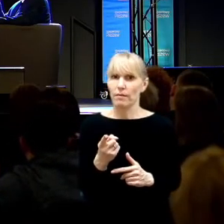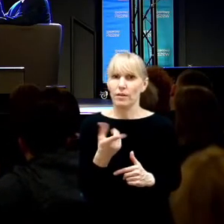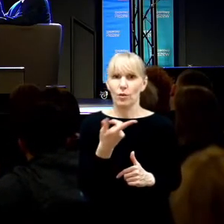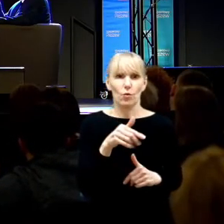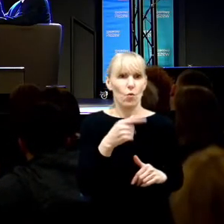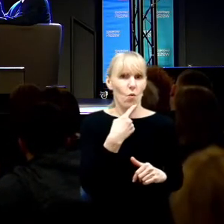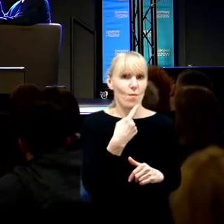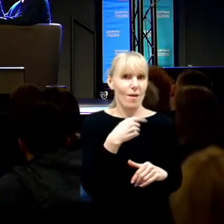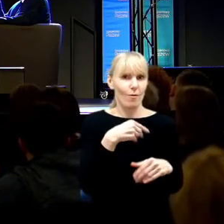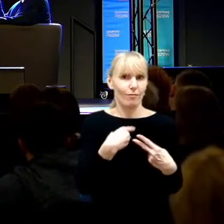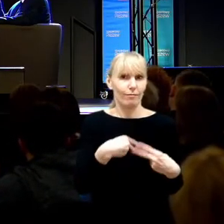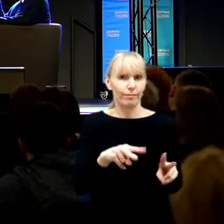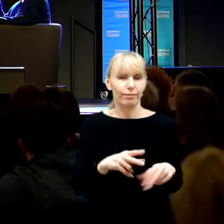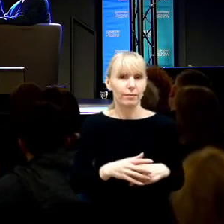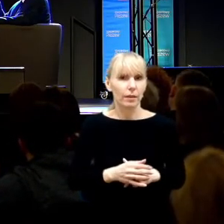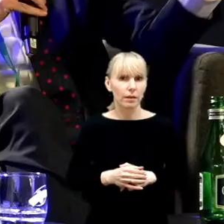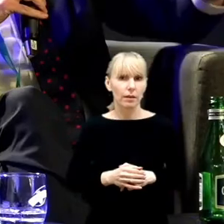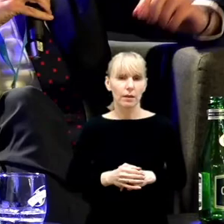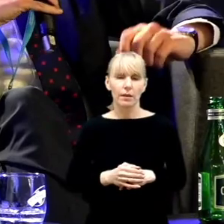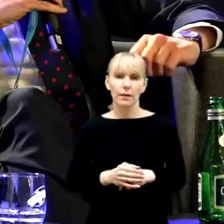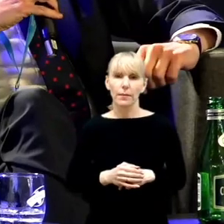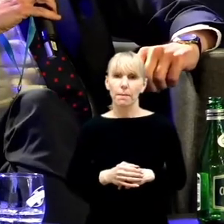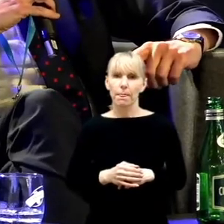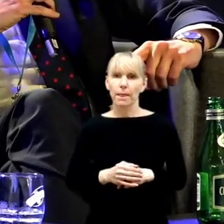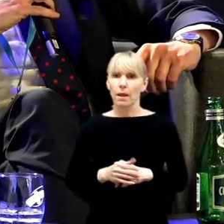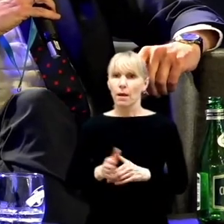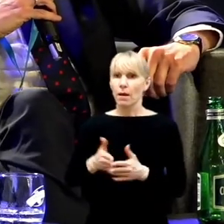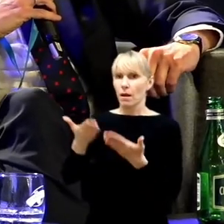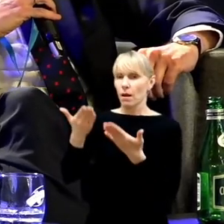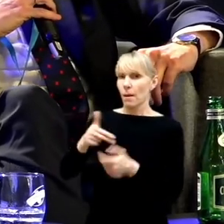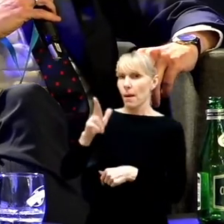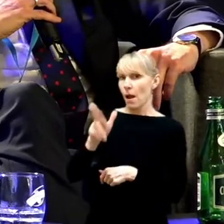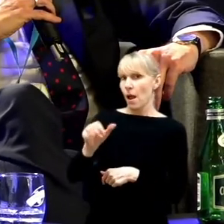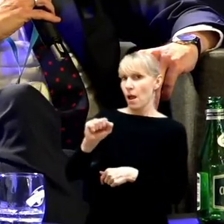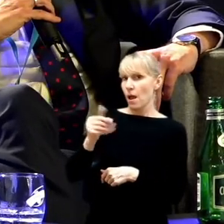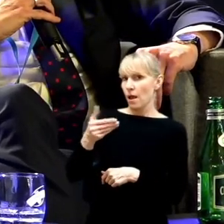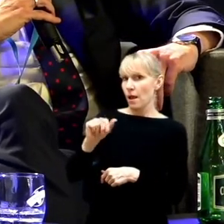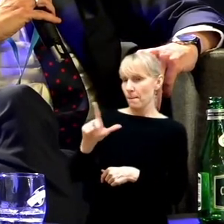Proszę Państwa, pan Kamil popełnił taką publikację mieszkaniową